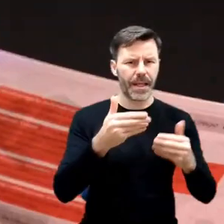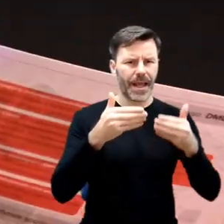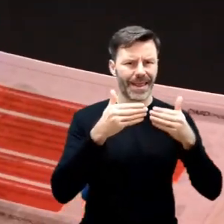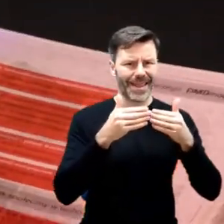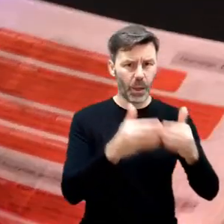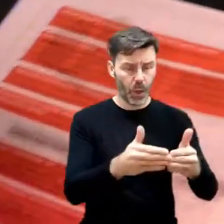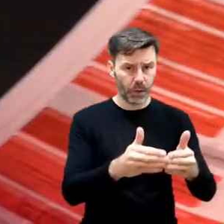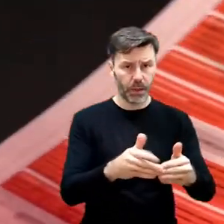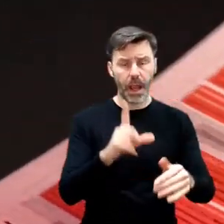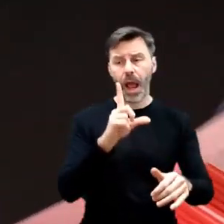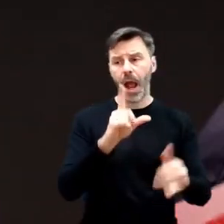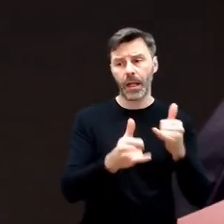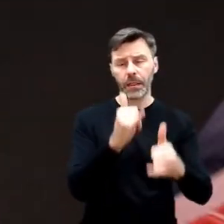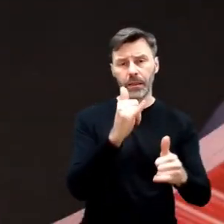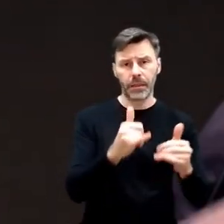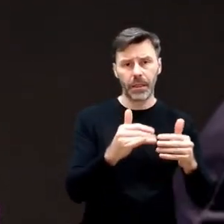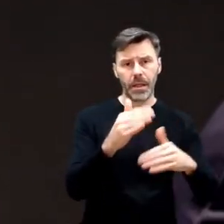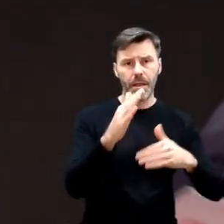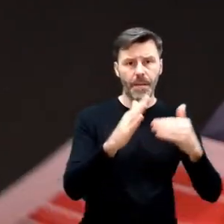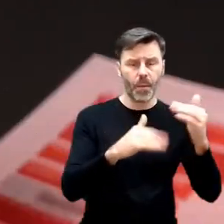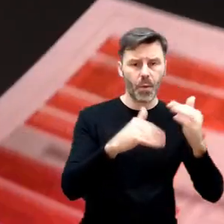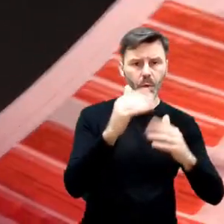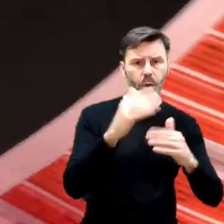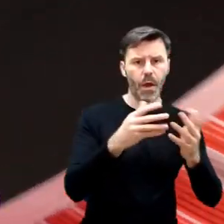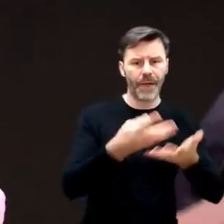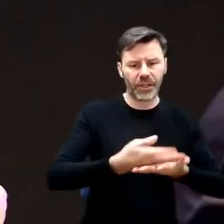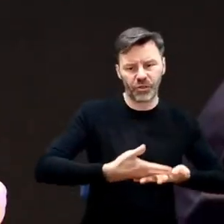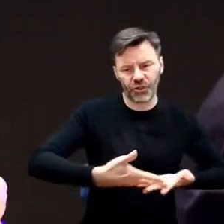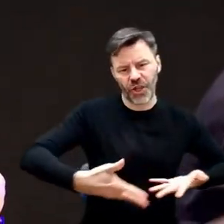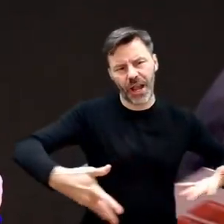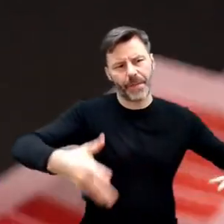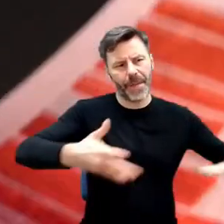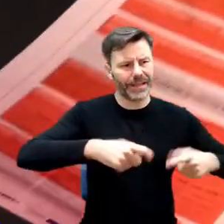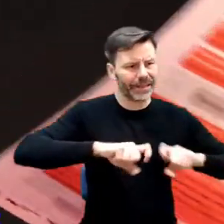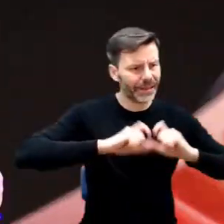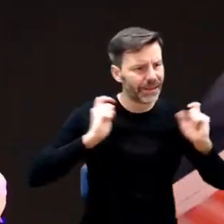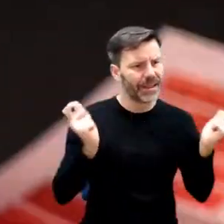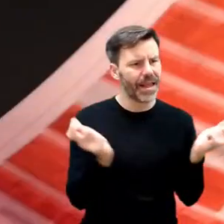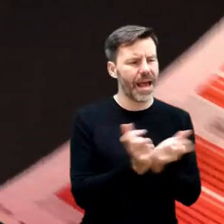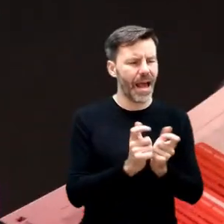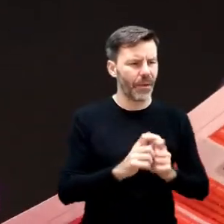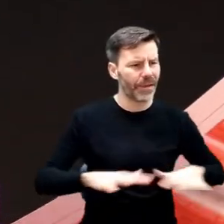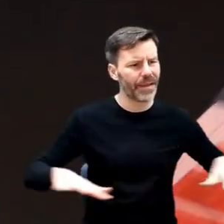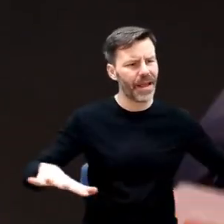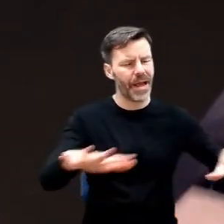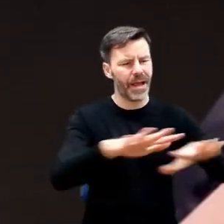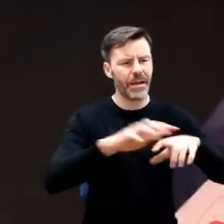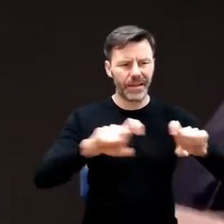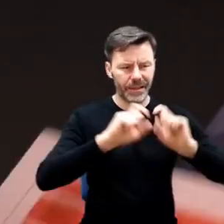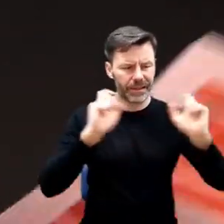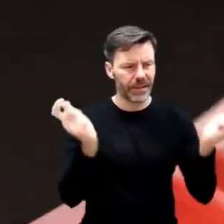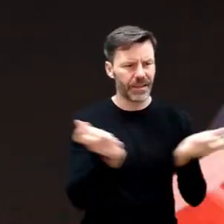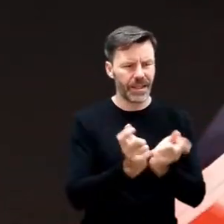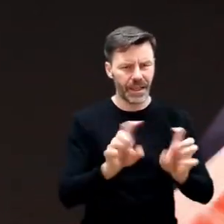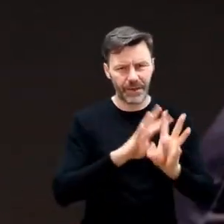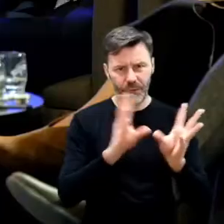czyli kończymy również prace ziemne, zagospodarowanie terenu i te wszystkie elementy związane jakby z zagospodarowaniem